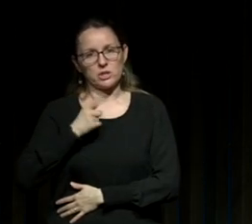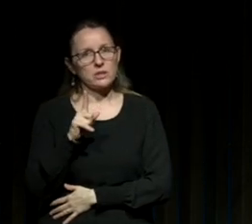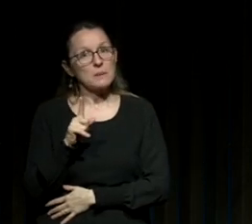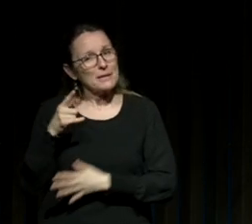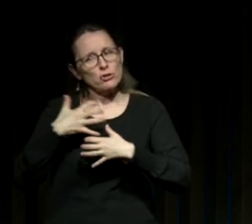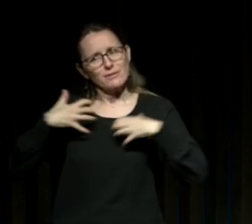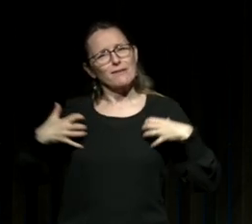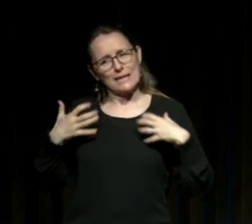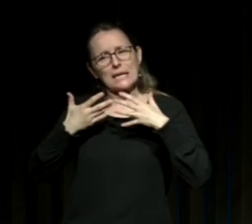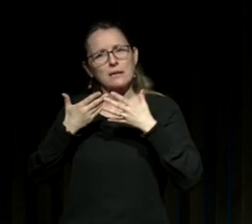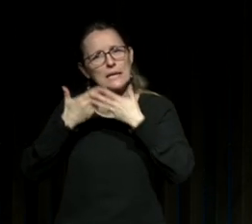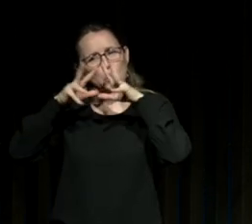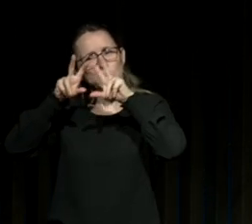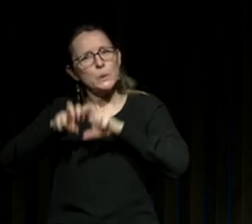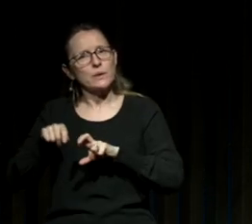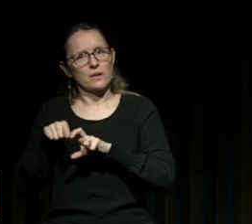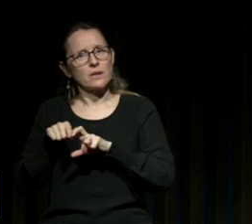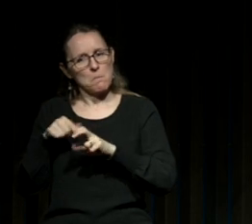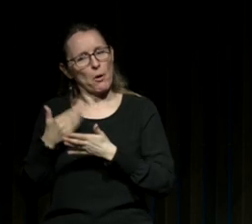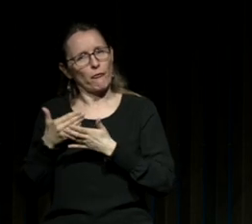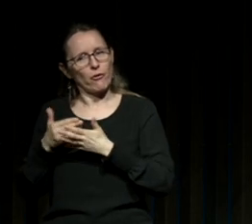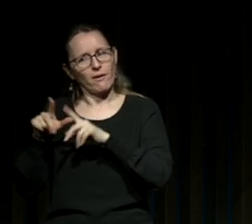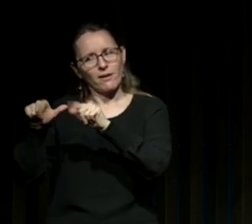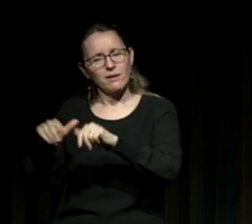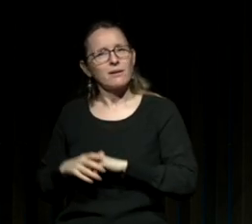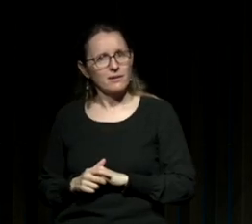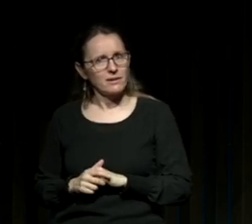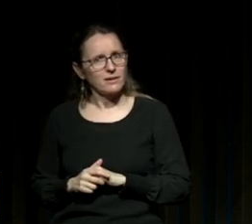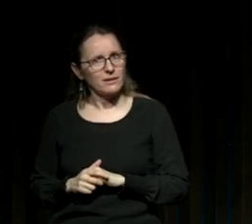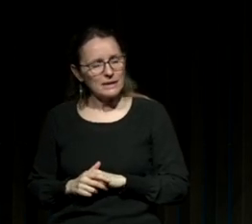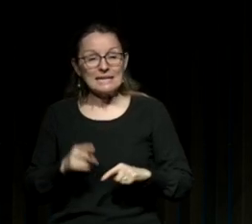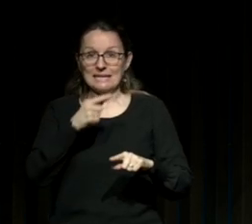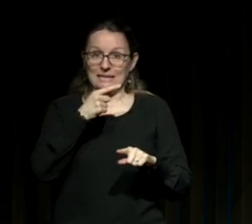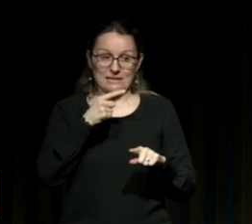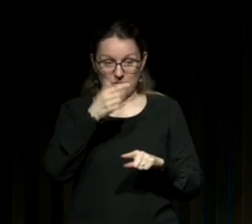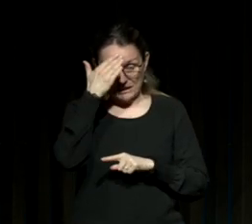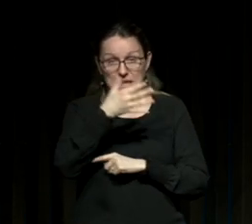une amélioration significative des complications associées à l'obésité finalement c'est ça qu'on